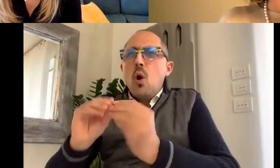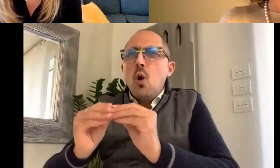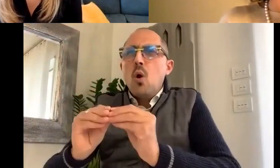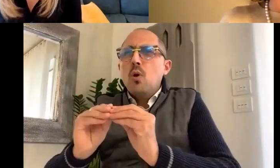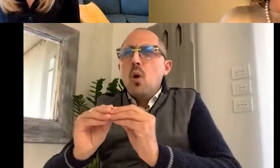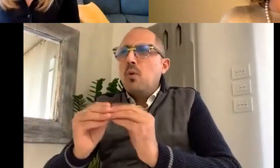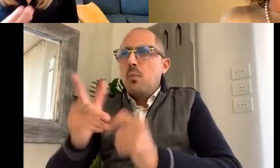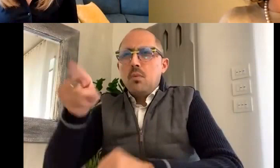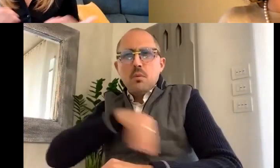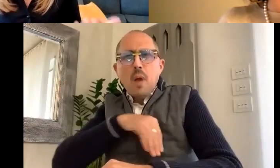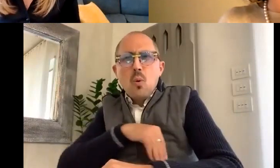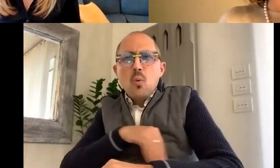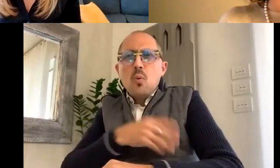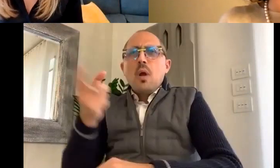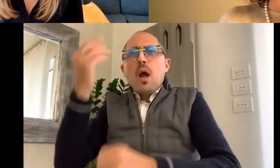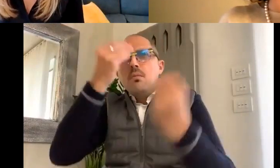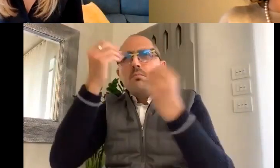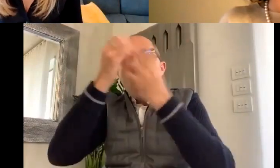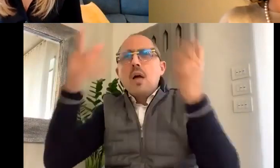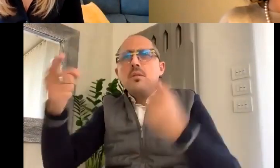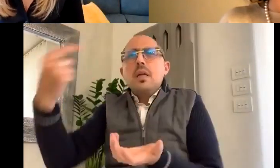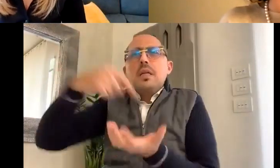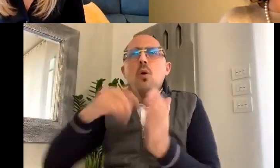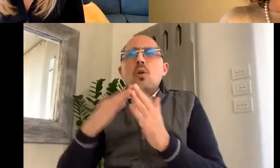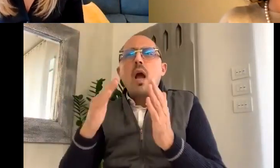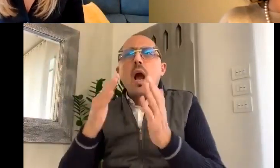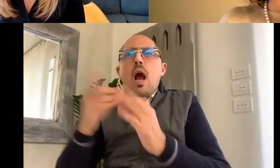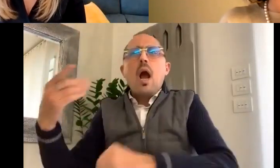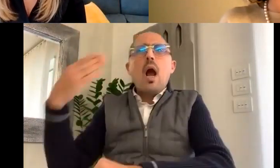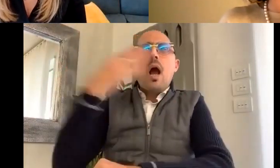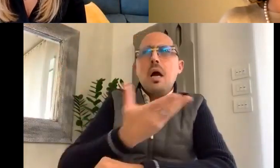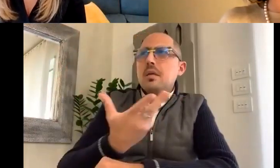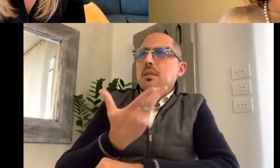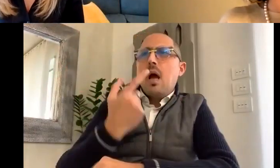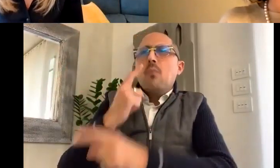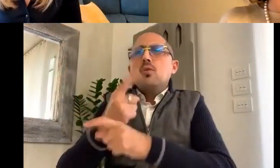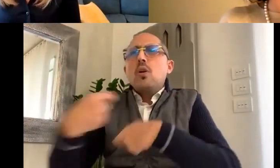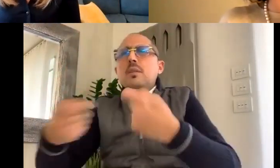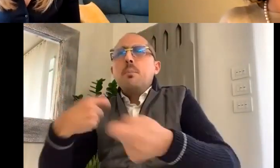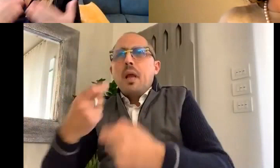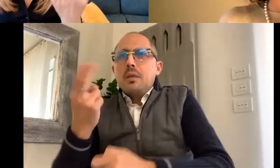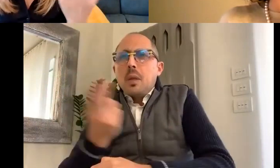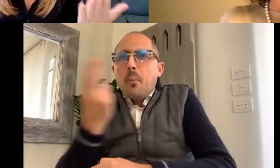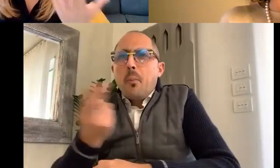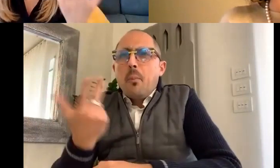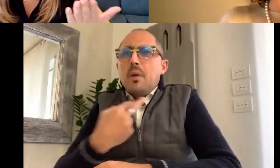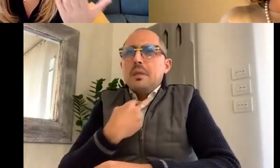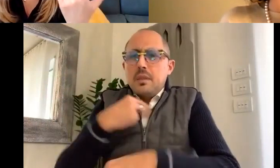loro non riescono a comunicare. Lei immagini di stare tutta la giornata con la mascherina cercando di capire